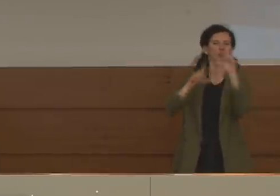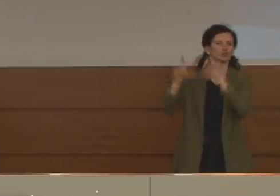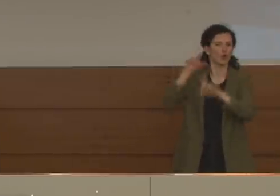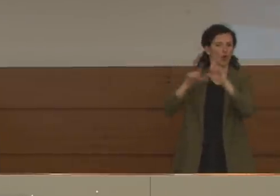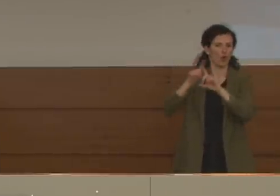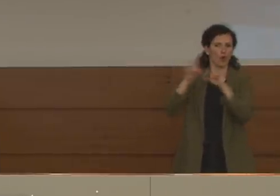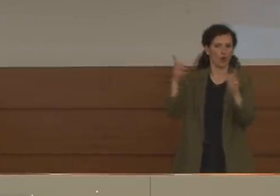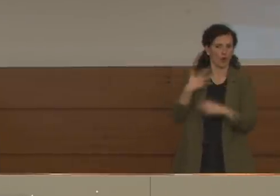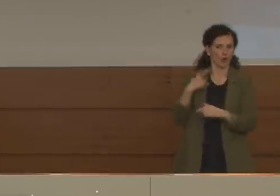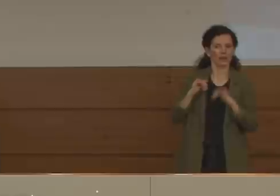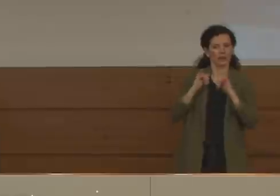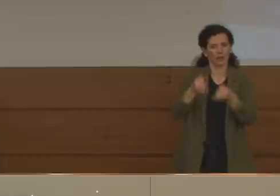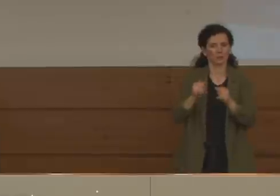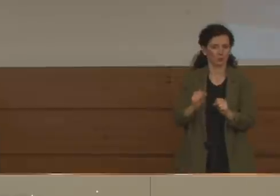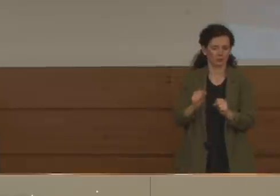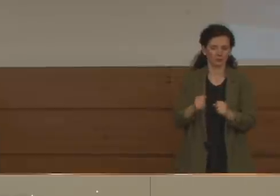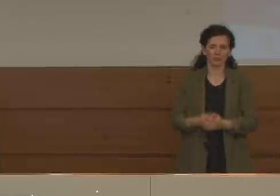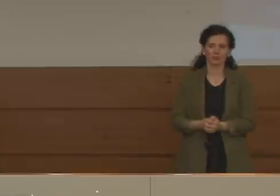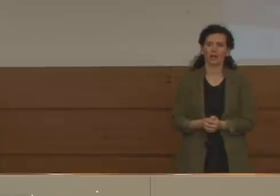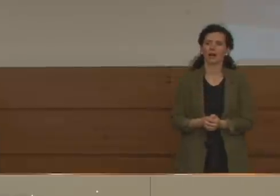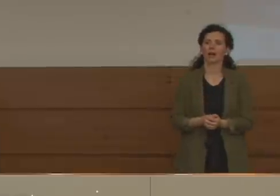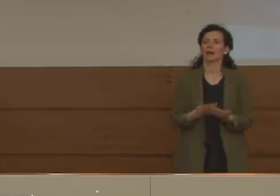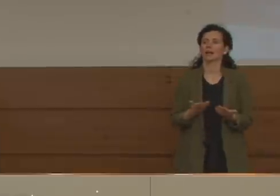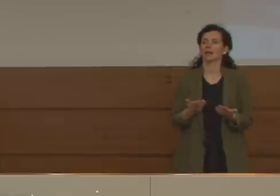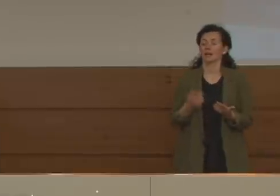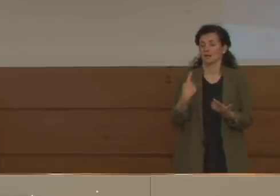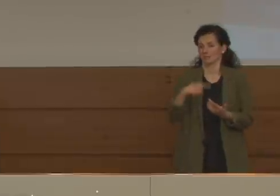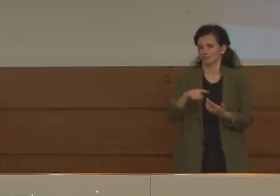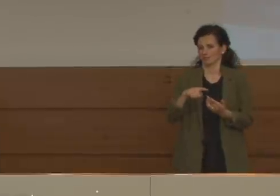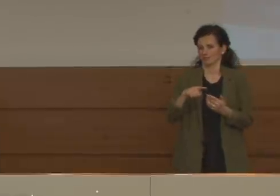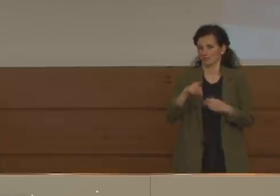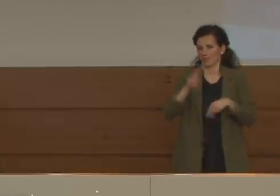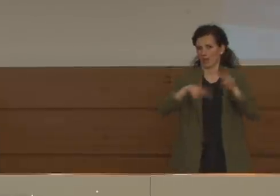Per quanto riguarda tutto il resto, diciamo che lei ha affrontato